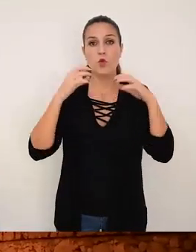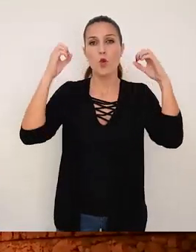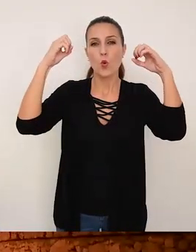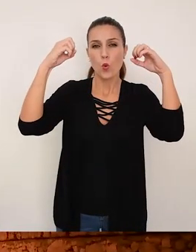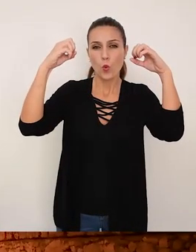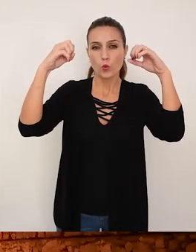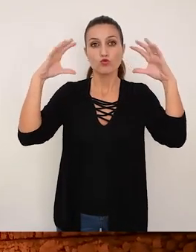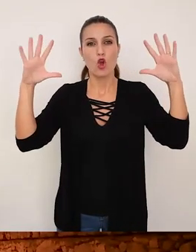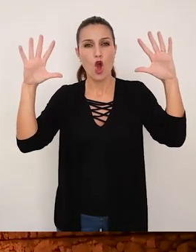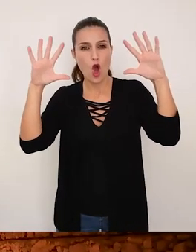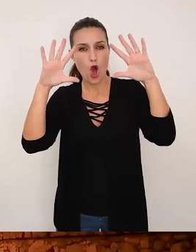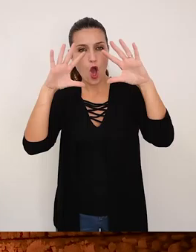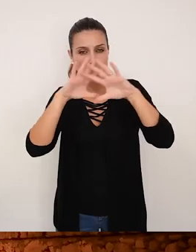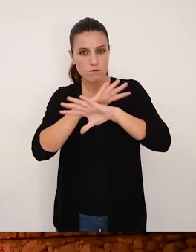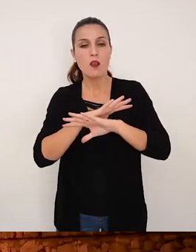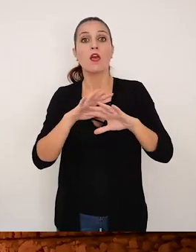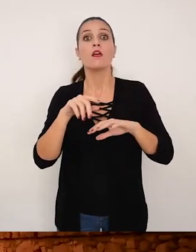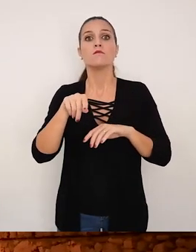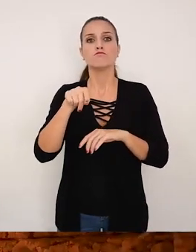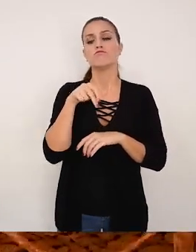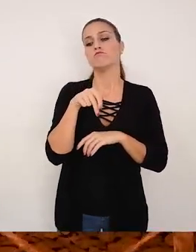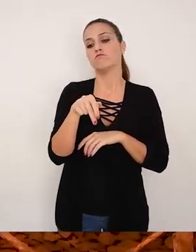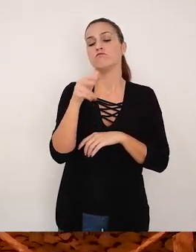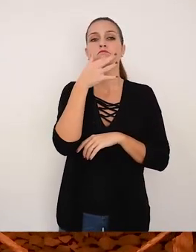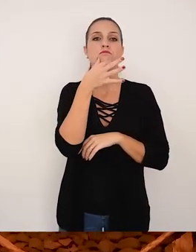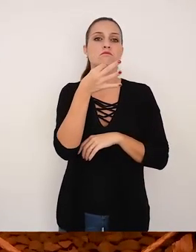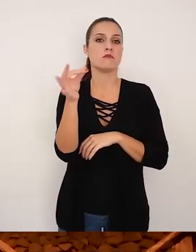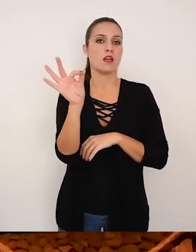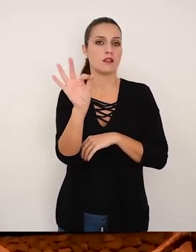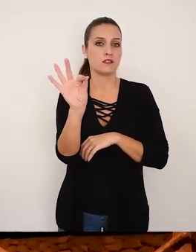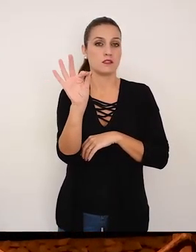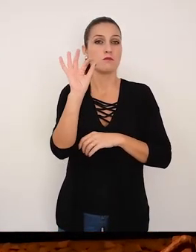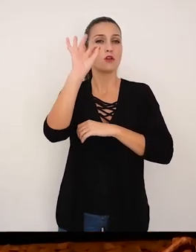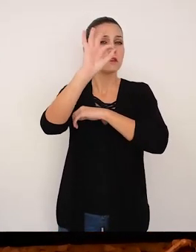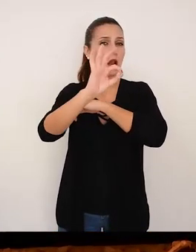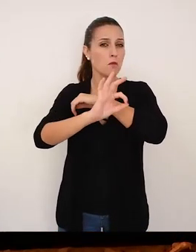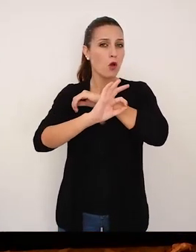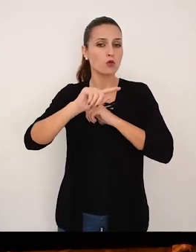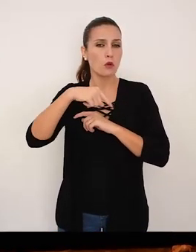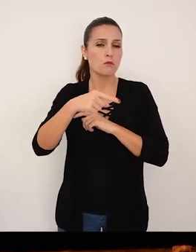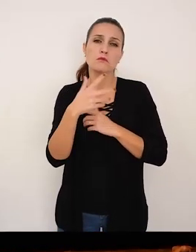Tra luci e ombre, è suggestivo percorrere l’itinerario megalitico anche dopo il tramonto,